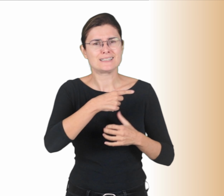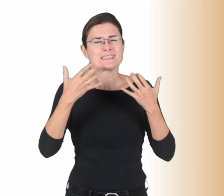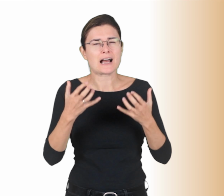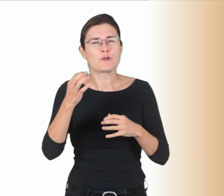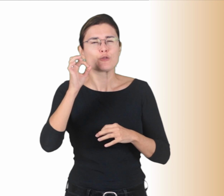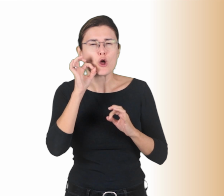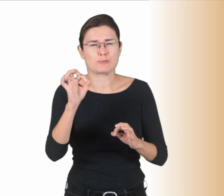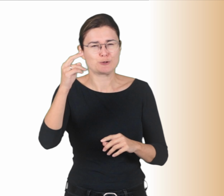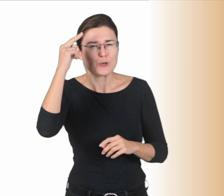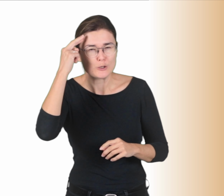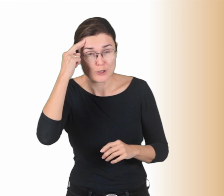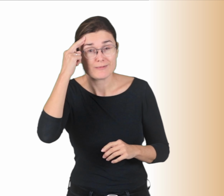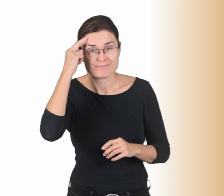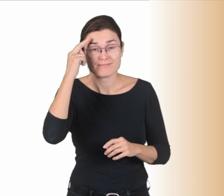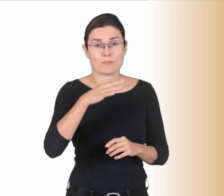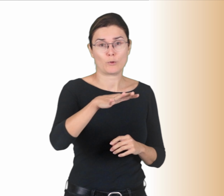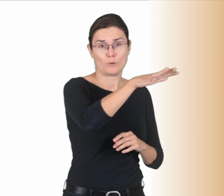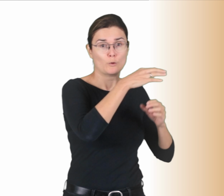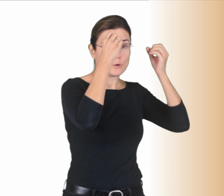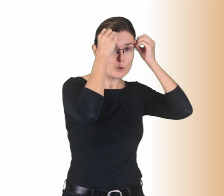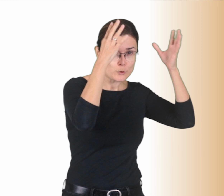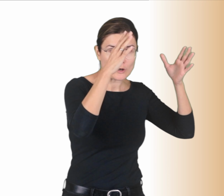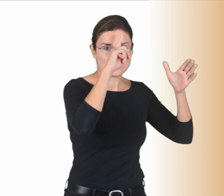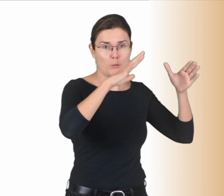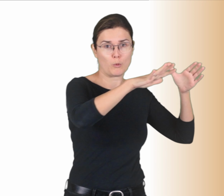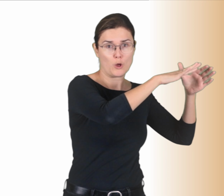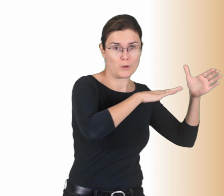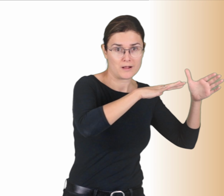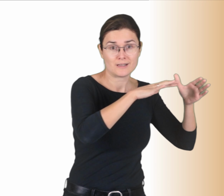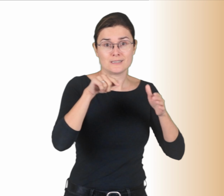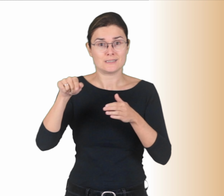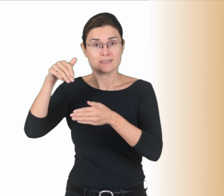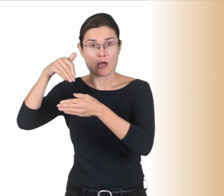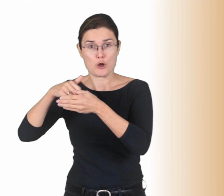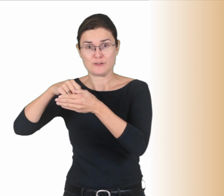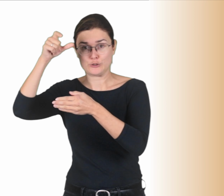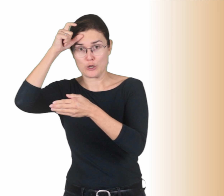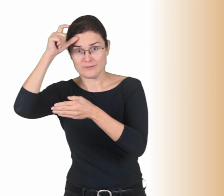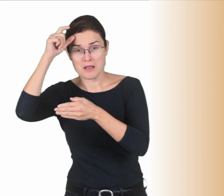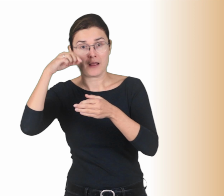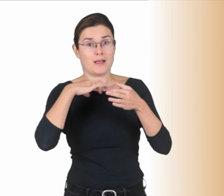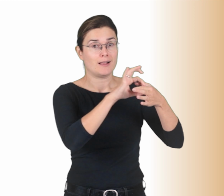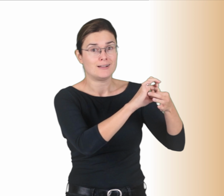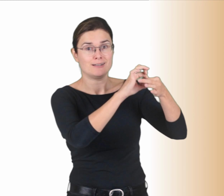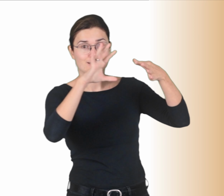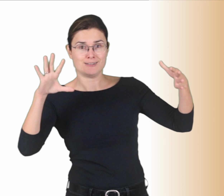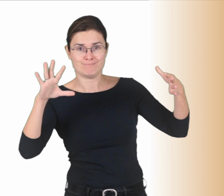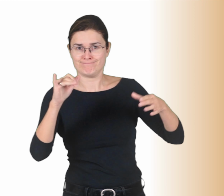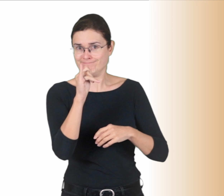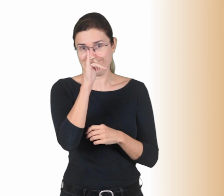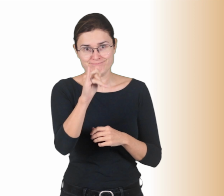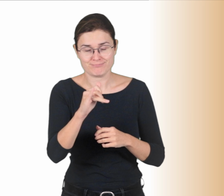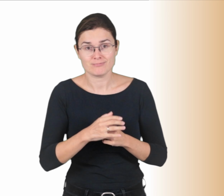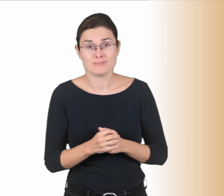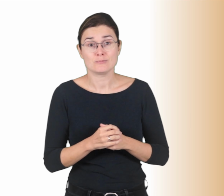Aby to dobrze zrozumieć nie możemy zachowania człowieka oderwać od kultury i społeczności, w której funkcjonuje.